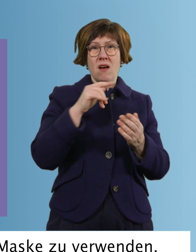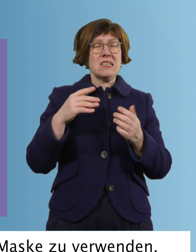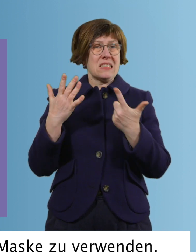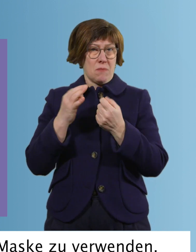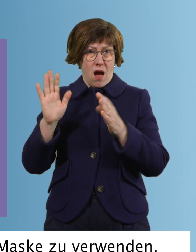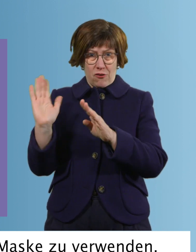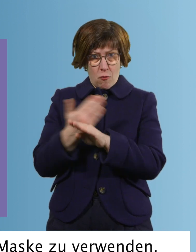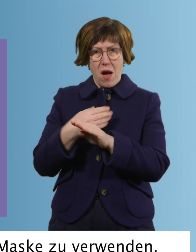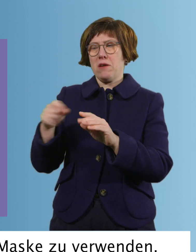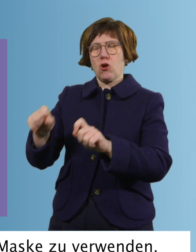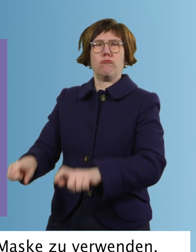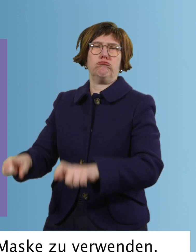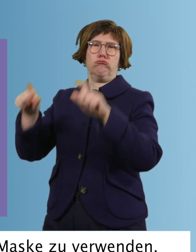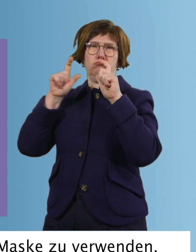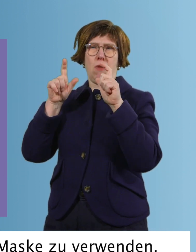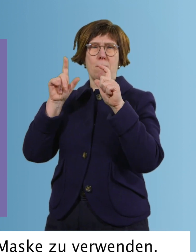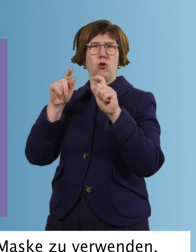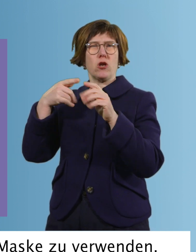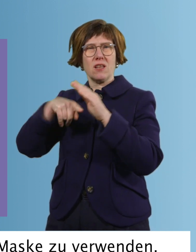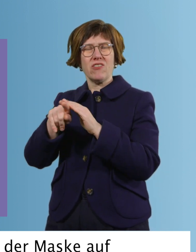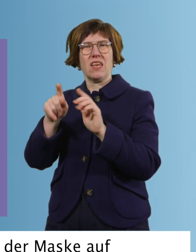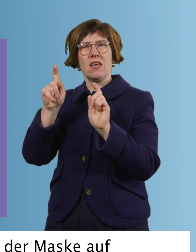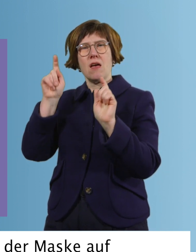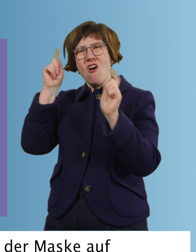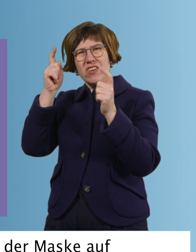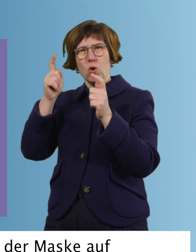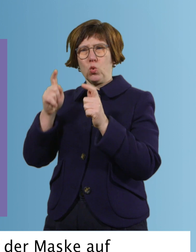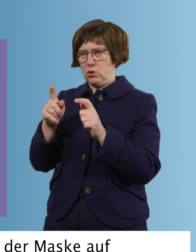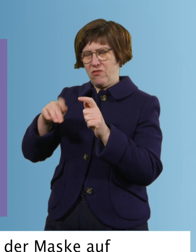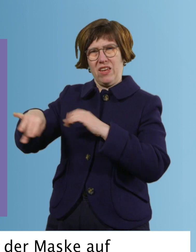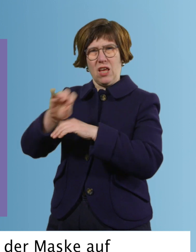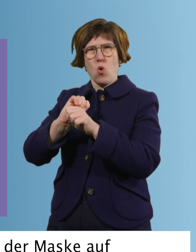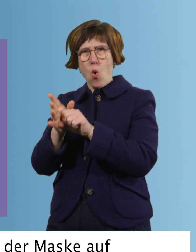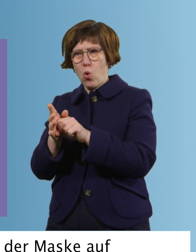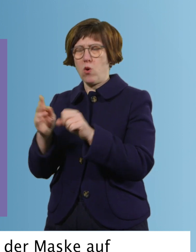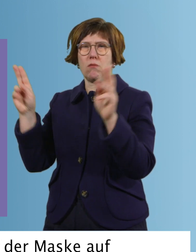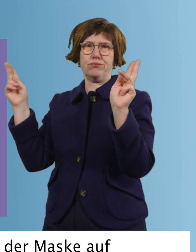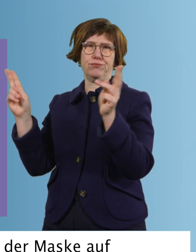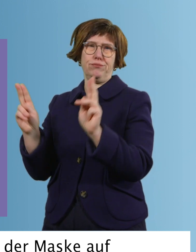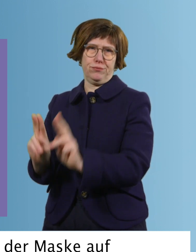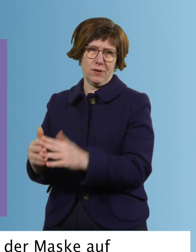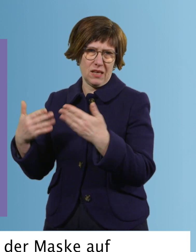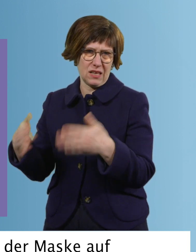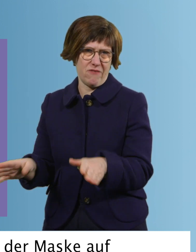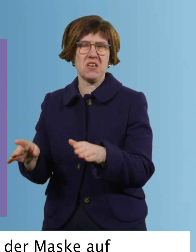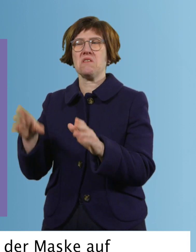Nach diesen 7 Tagen hat sich die Menge infektiöser Coronaviren auf der Maske auf ein akzeptables